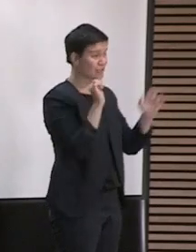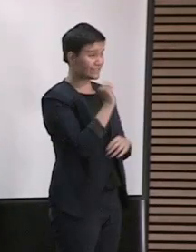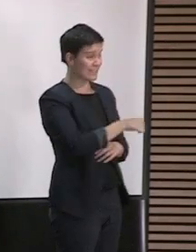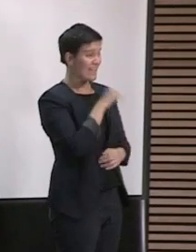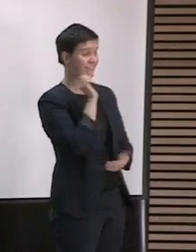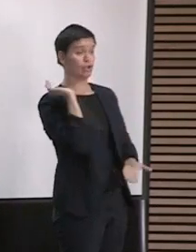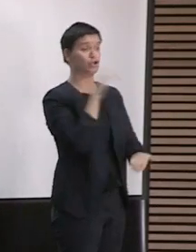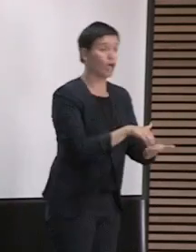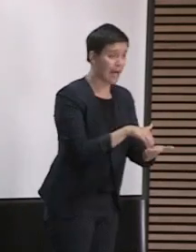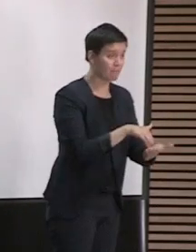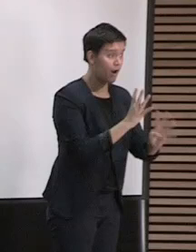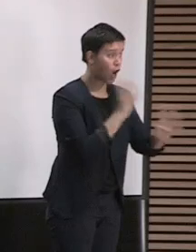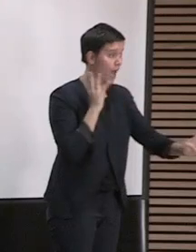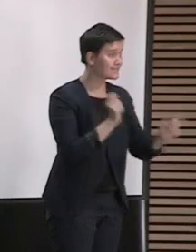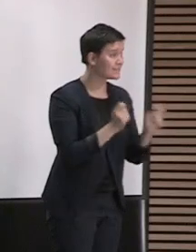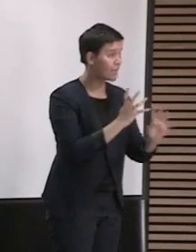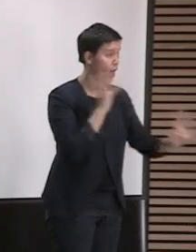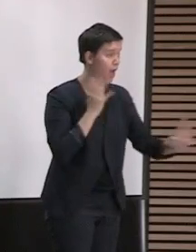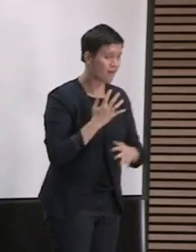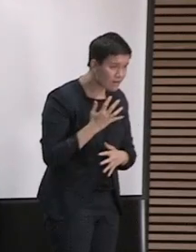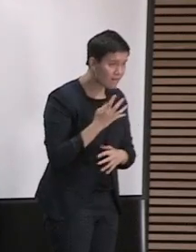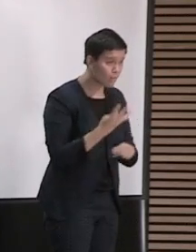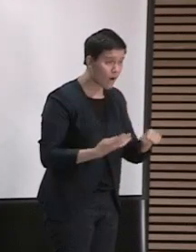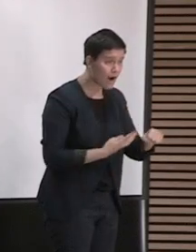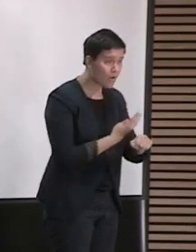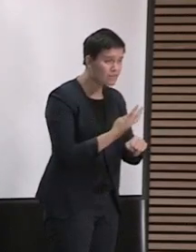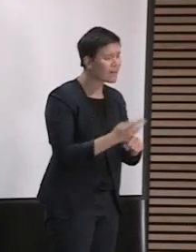Ka taea e I aera, koinei tetahi o nga take kei te